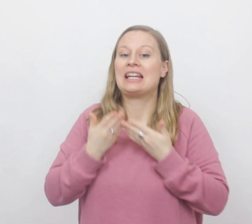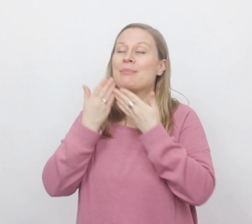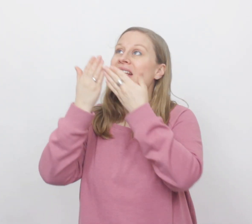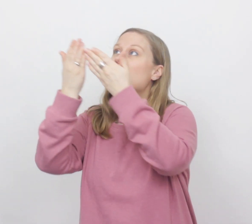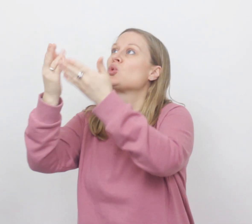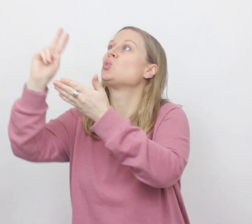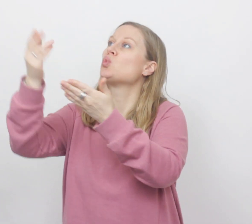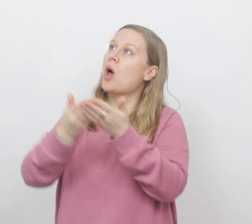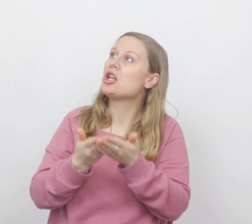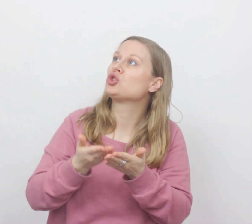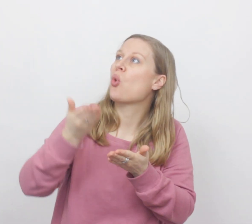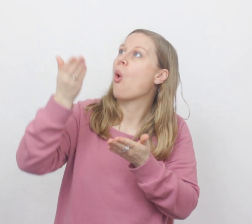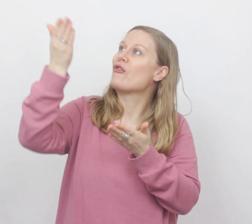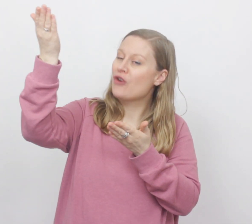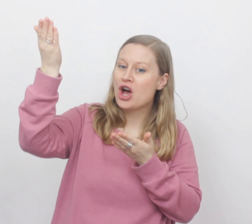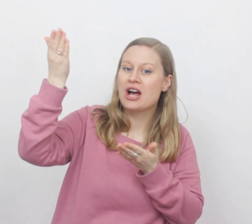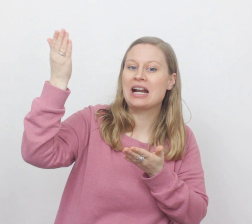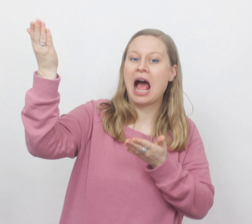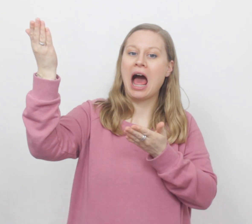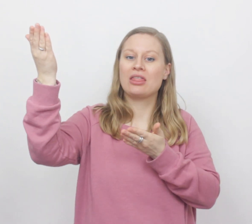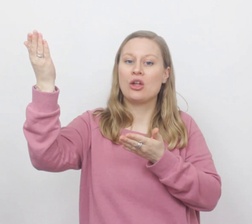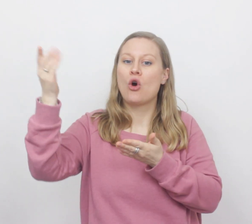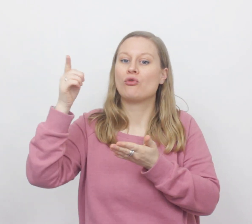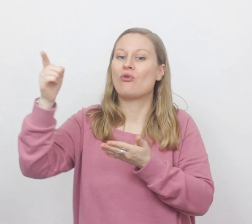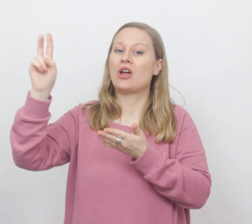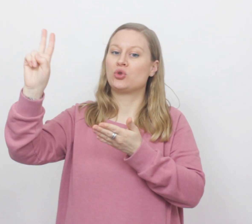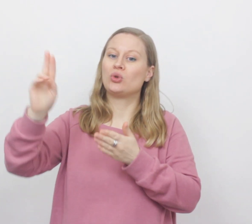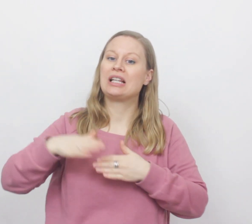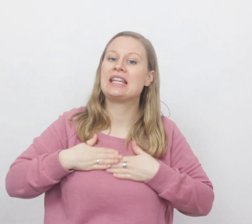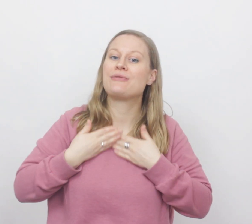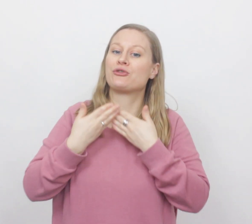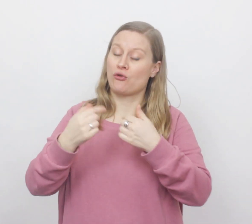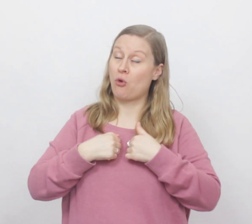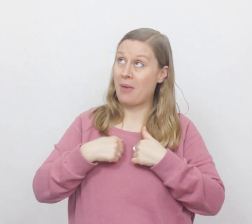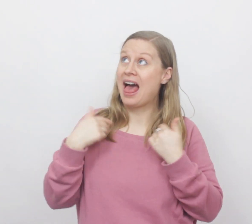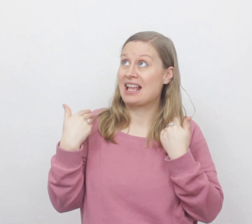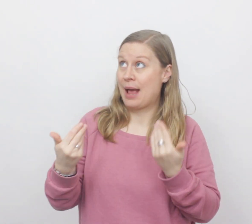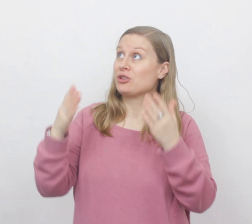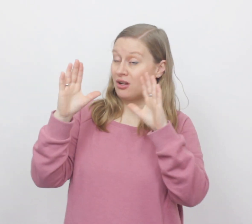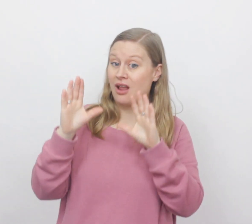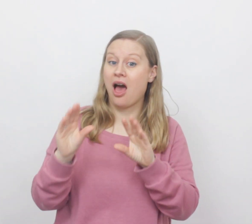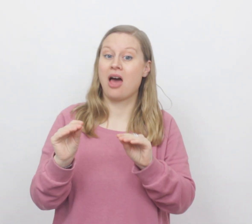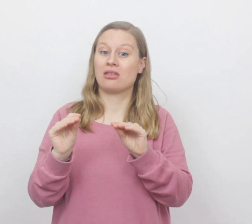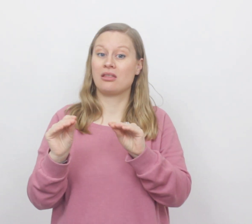Ik bied het U als offer aan, voor wat U in liefde voor mij hebt gedaan.